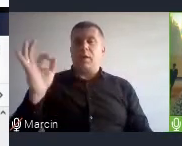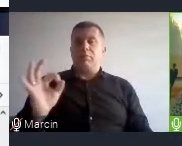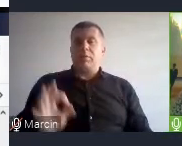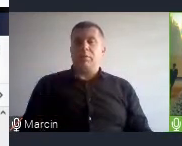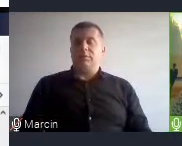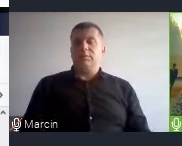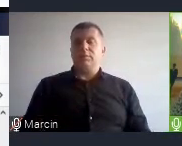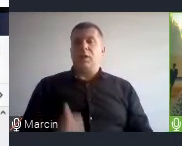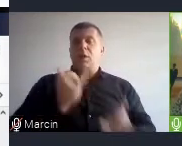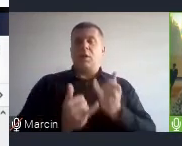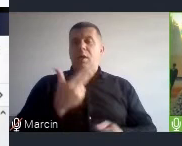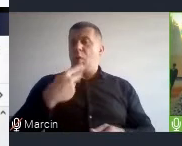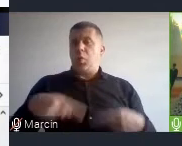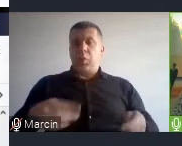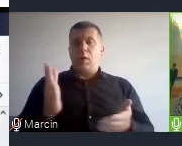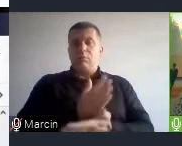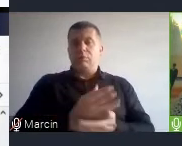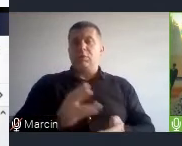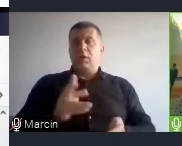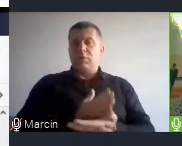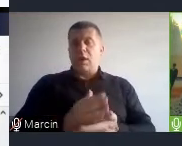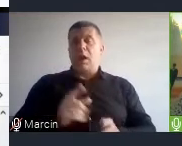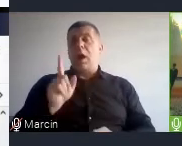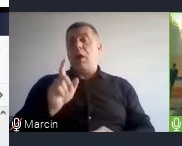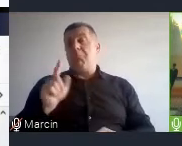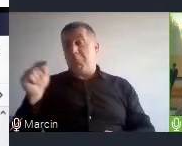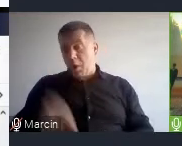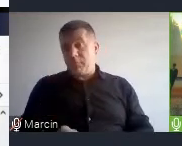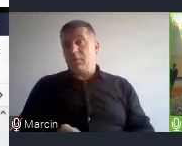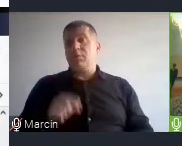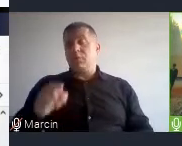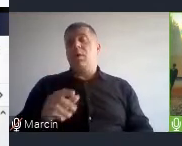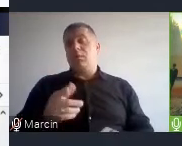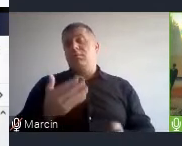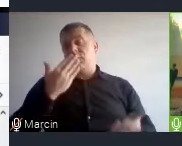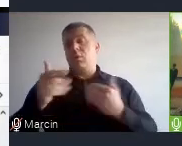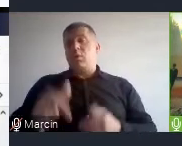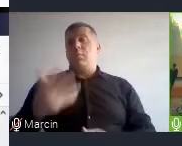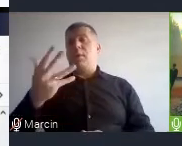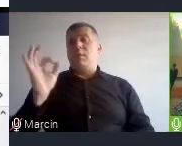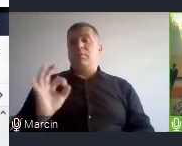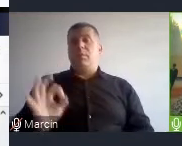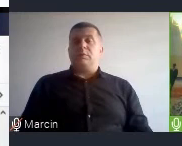Czyli jeśli nie podzielono na części a powinno się podzielić, w takim układzie korekta to 5%.